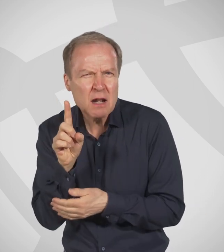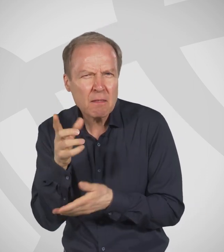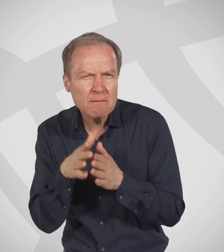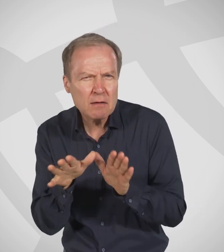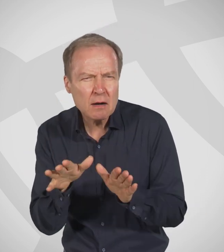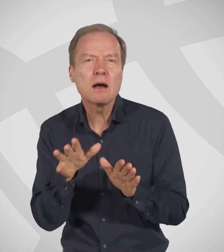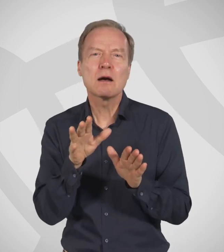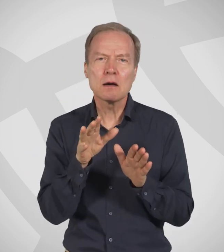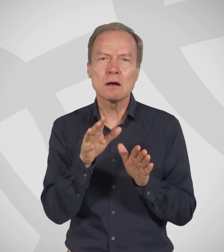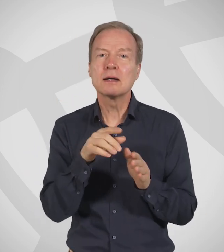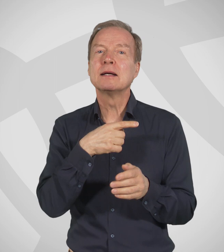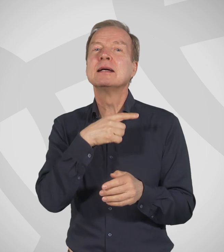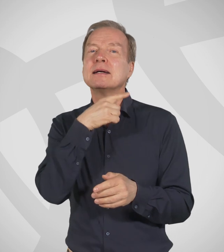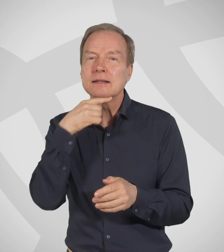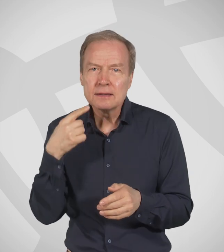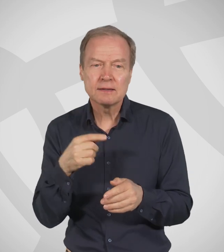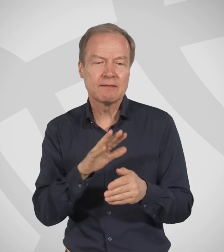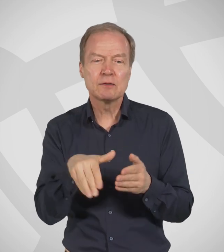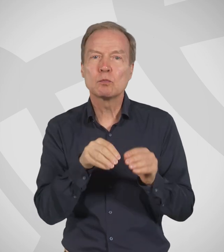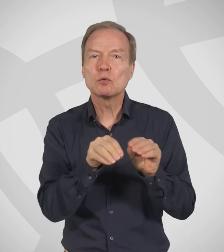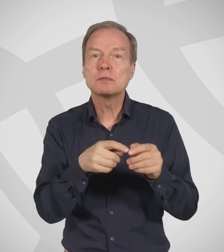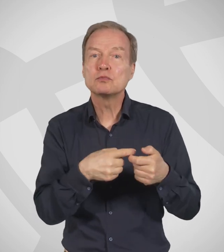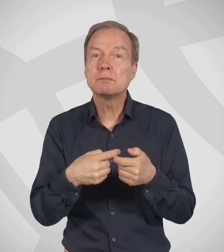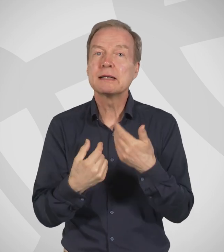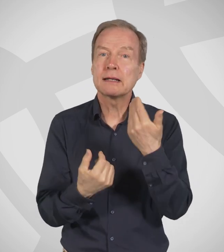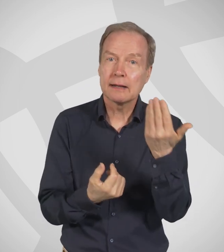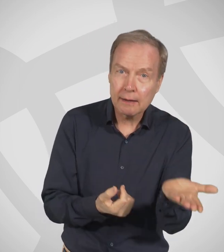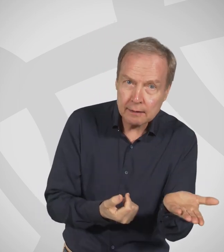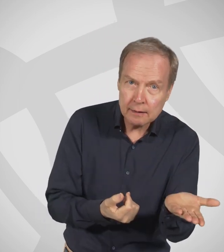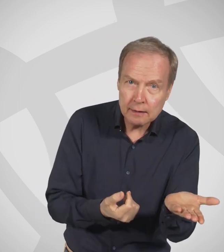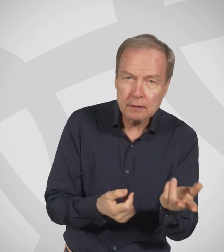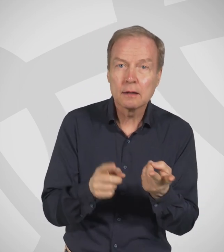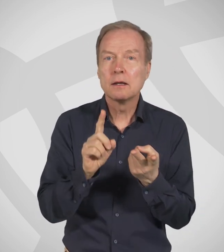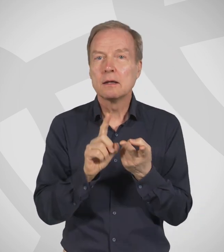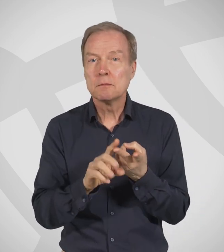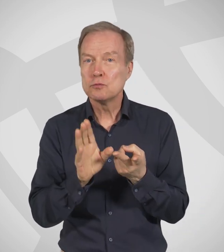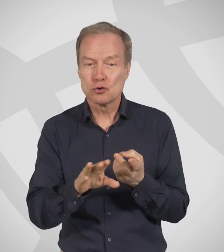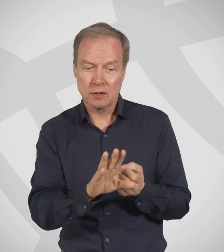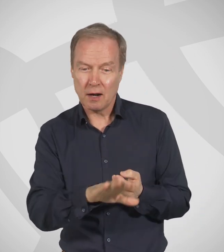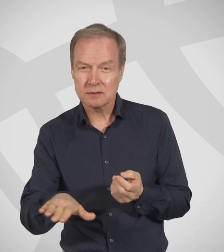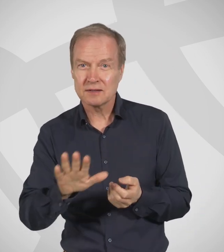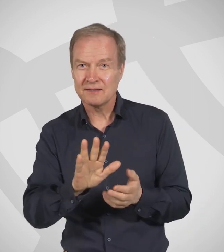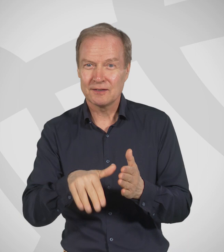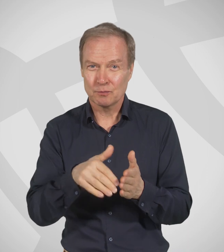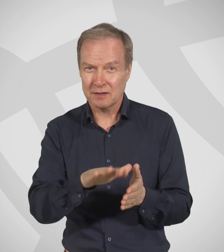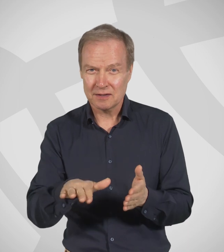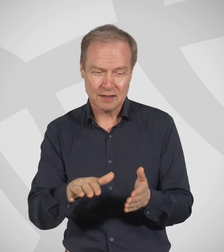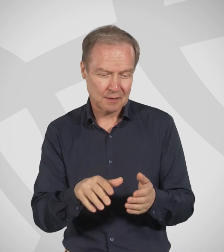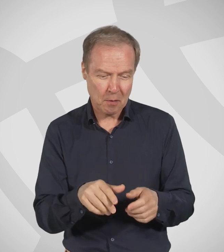viittomakielen opetukseen perheille sekä viittomakielisten lasten -